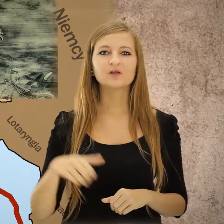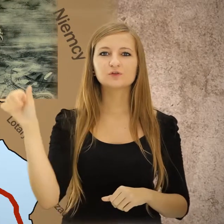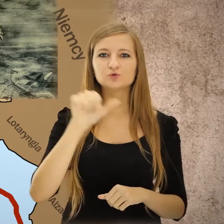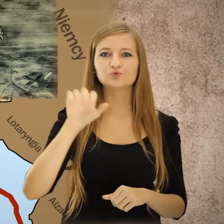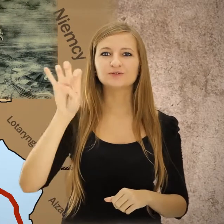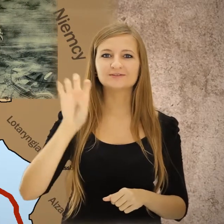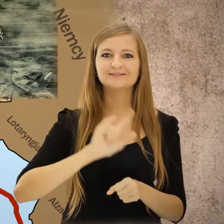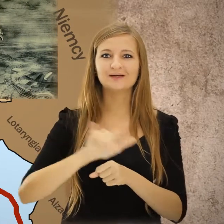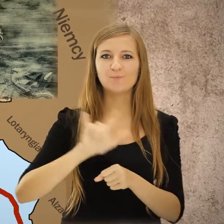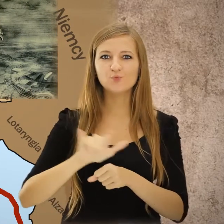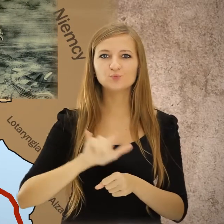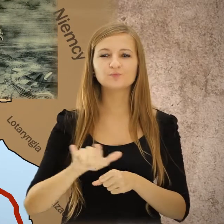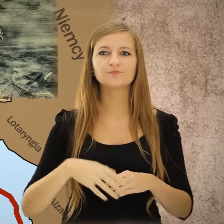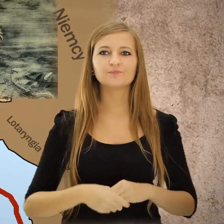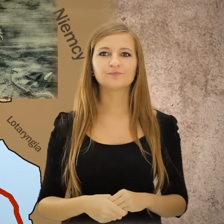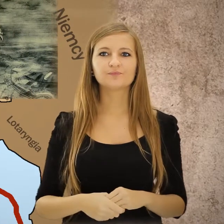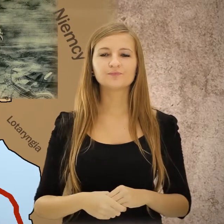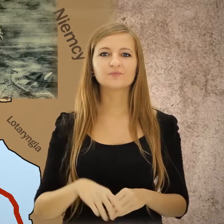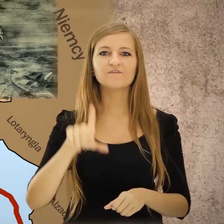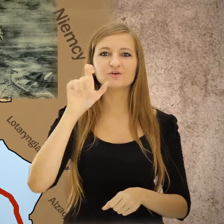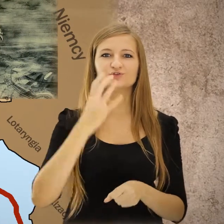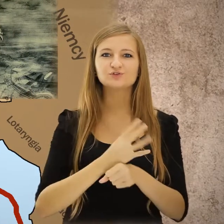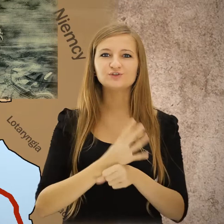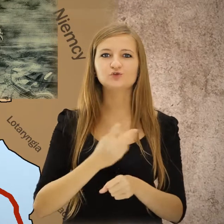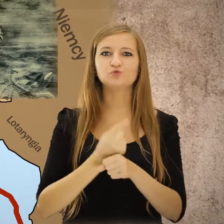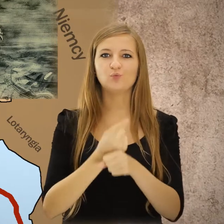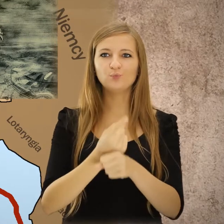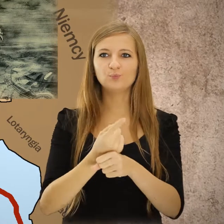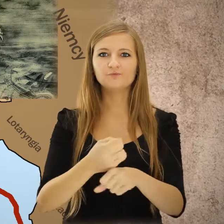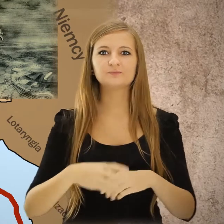1400 samolotów, 240 czołgów.